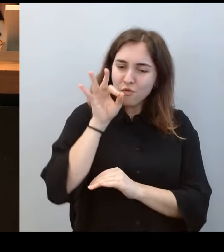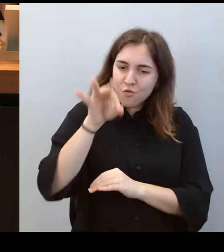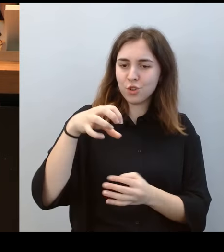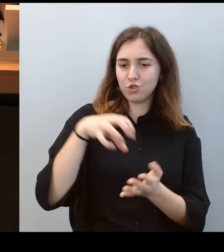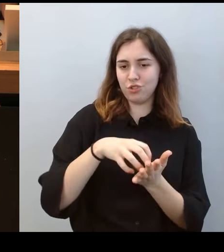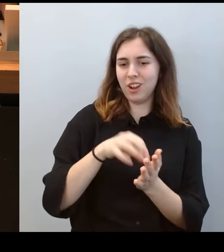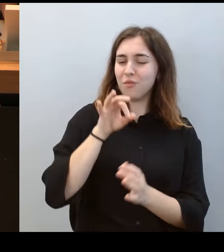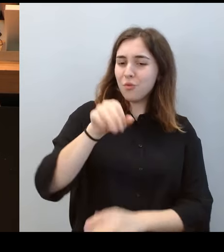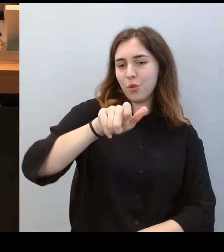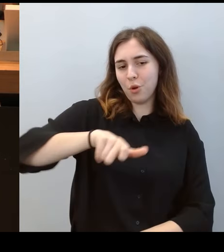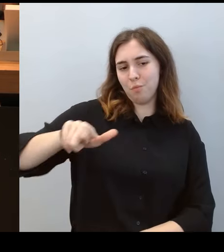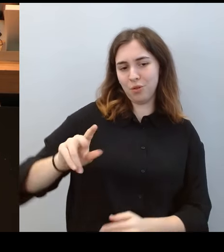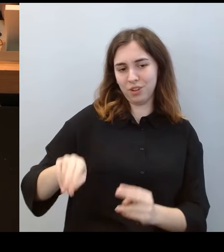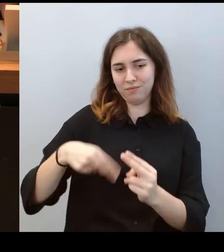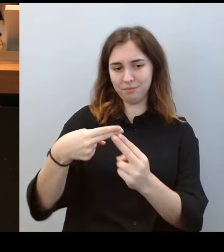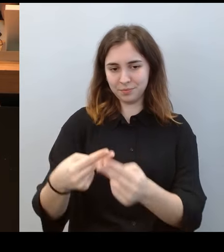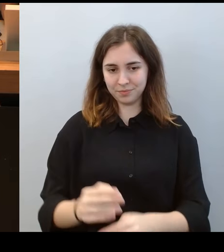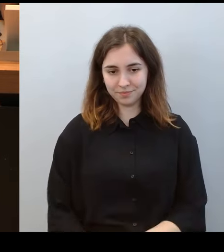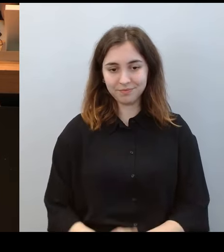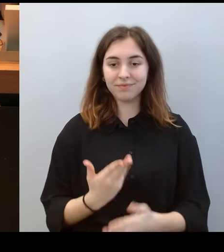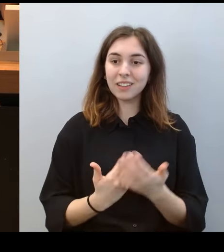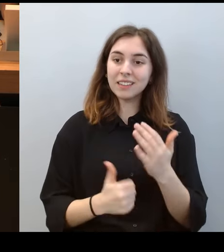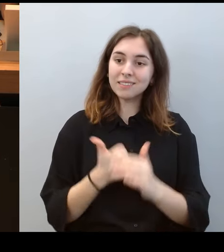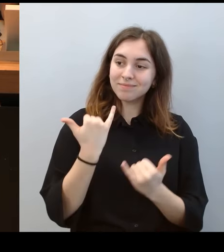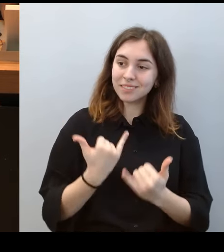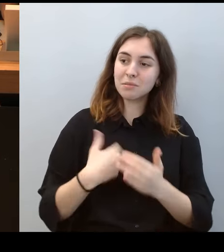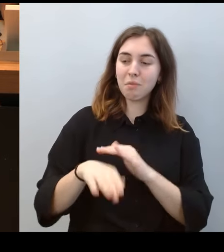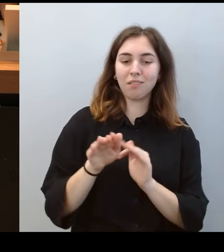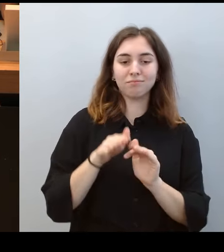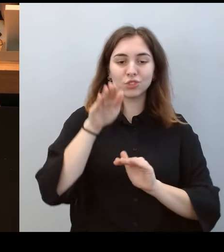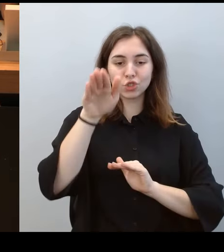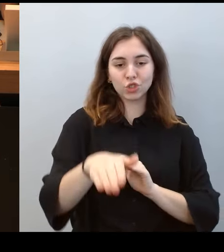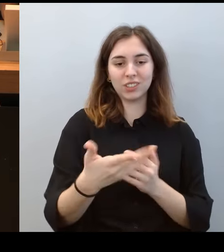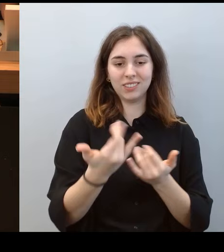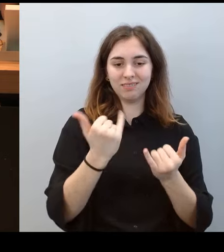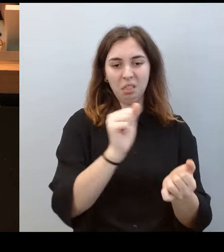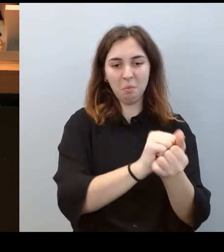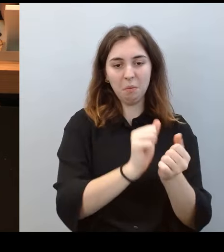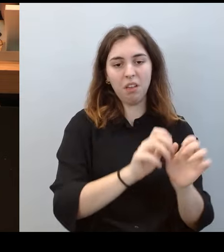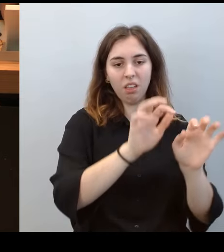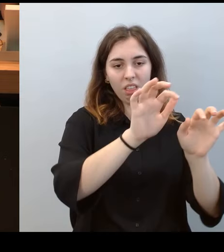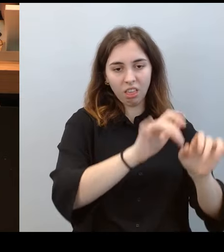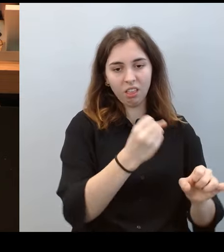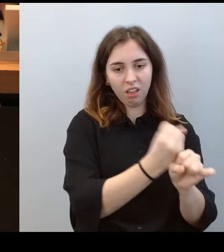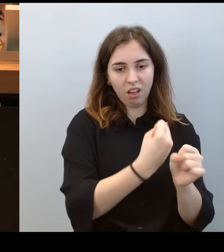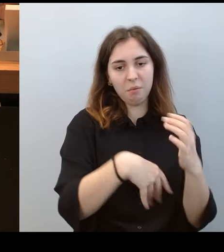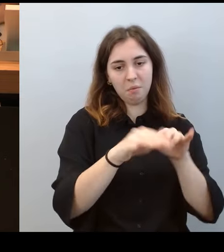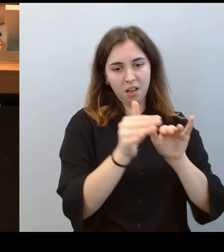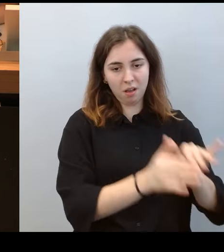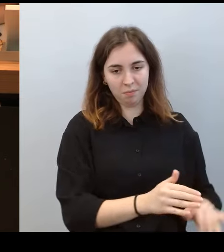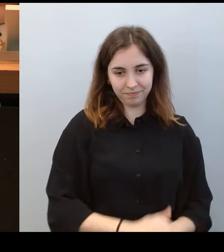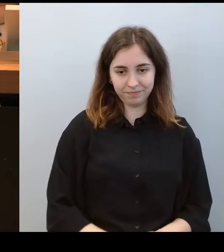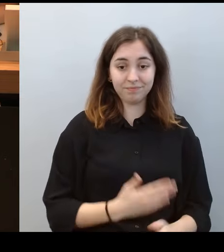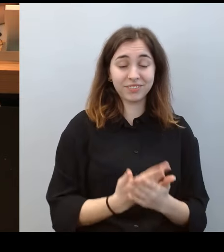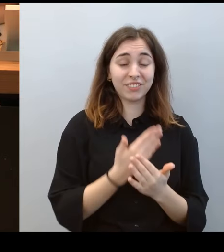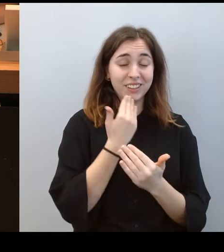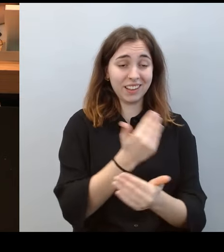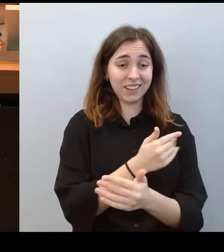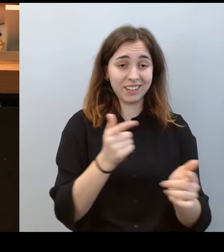Und lassen Sie uns einen Schritt zur Entbürokratisierung gehen Ich danke für Ihre Aufmerksamkeit und freue mich auf spannende Diskussionen.